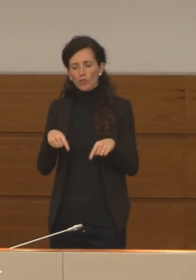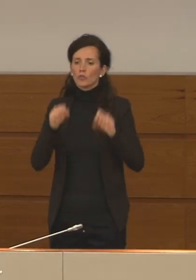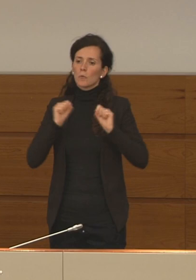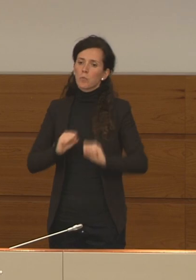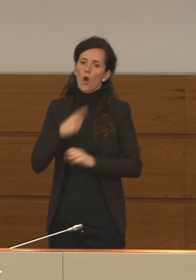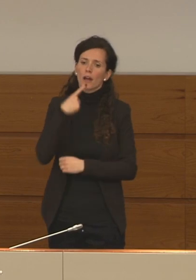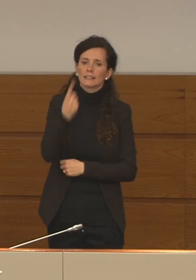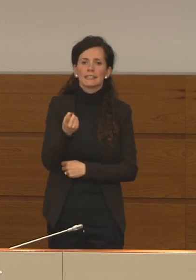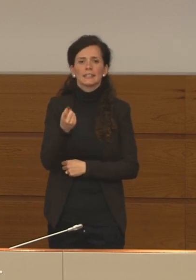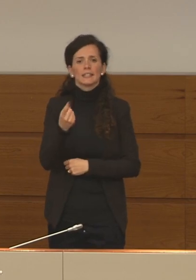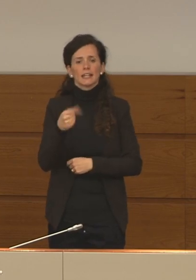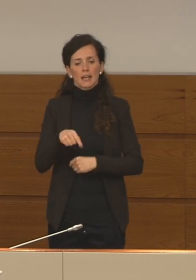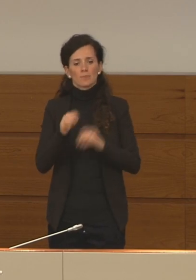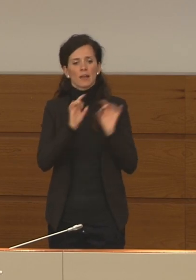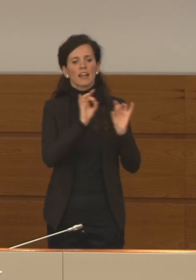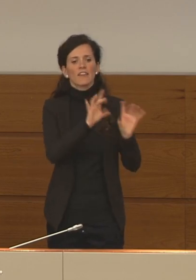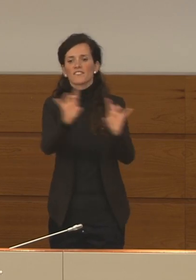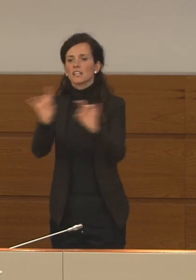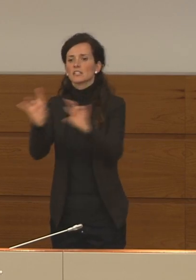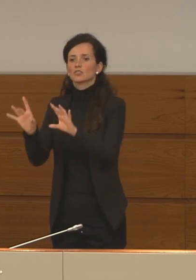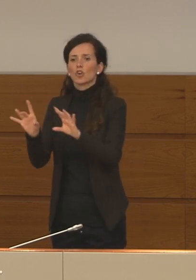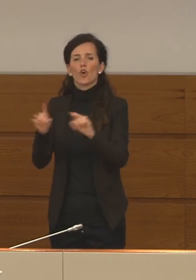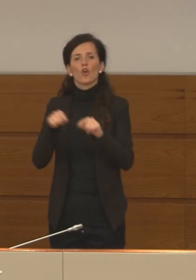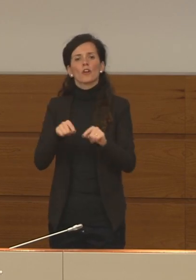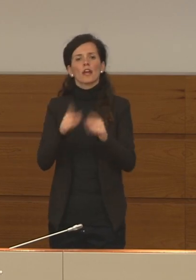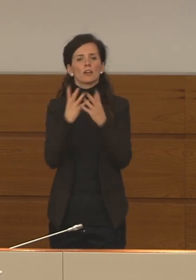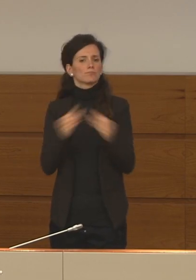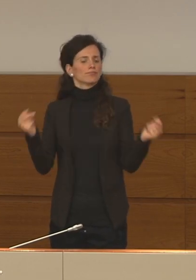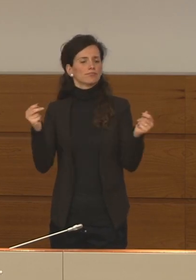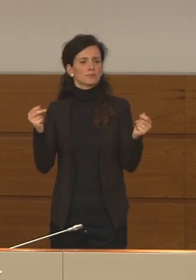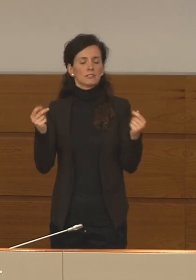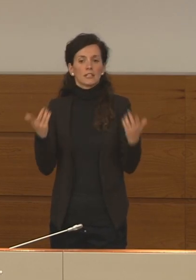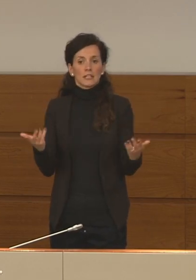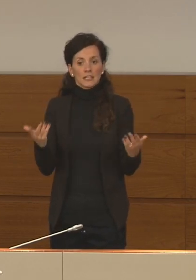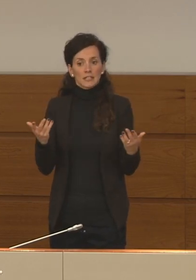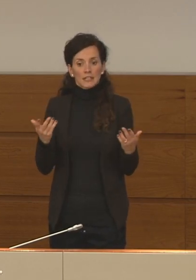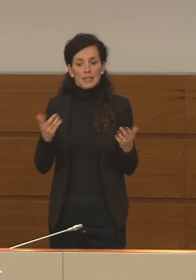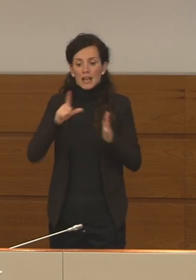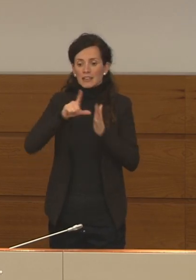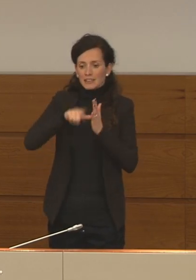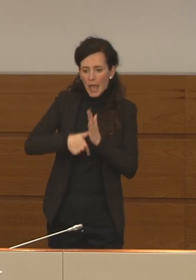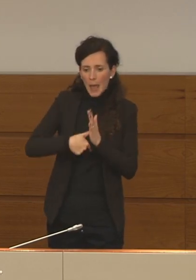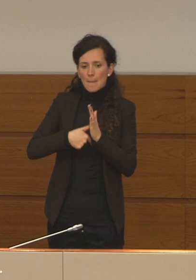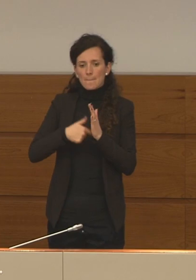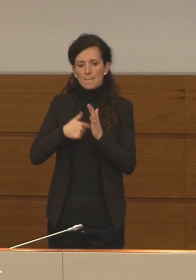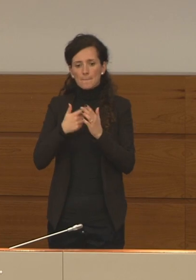rispetto a questa infezione, il fattore di avere